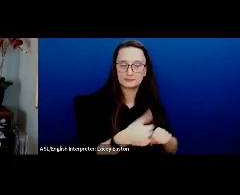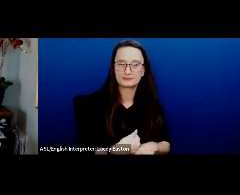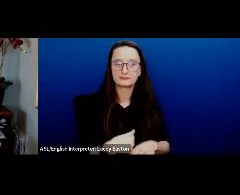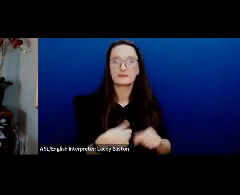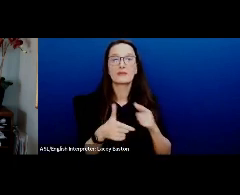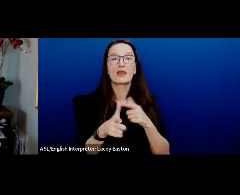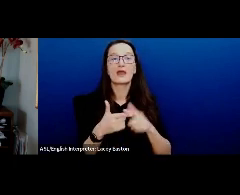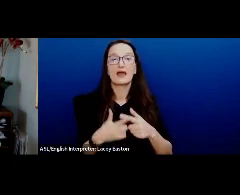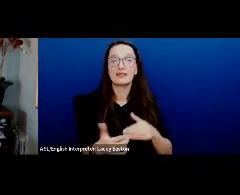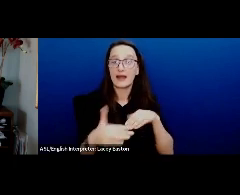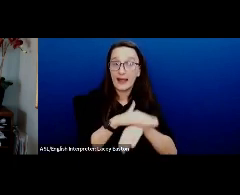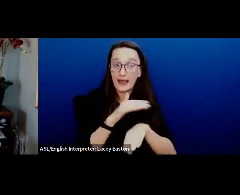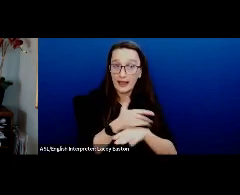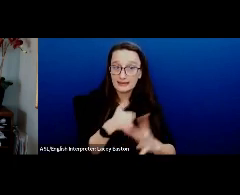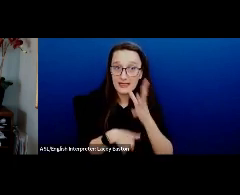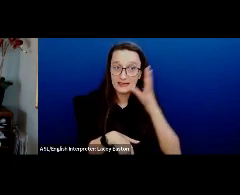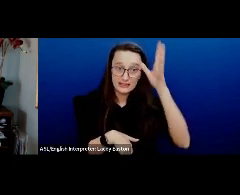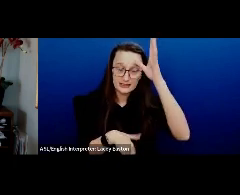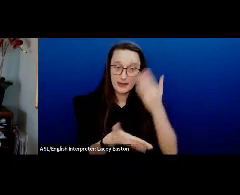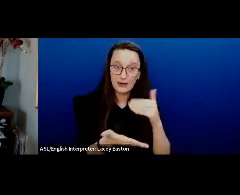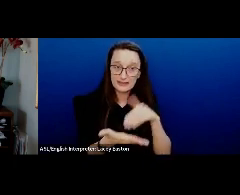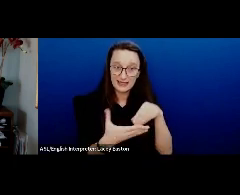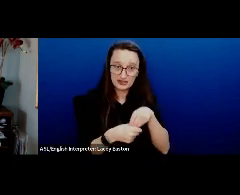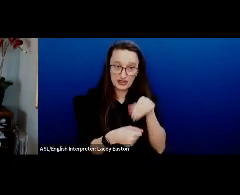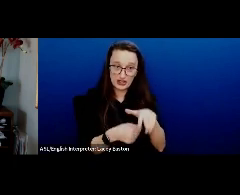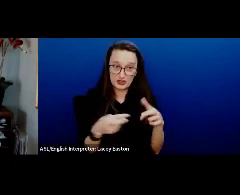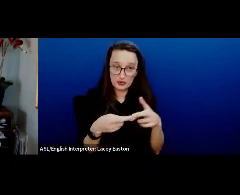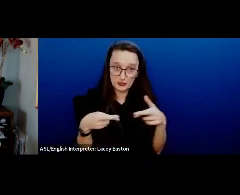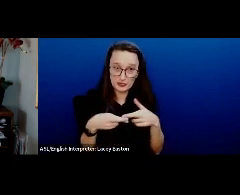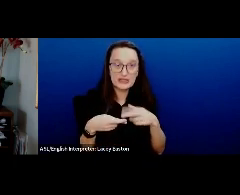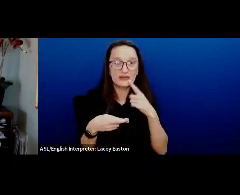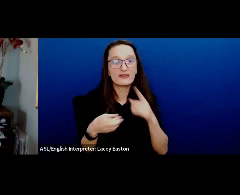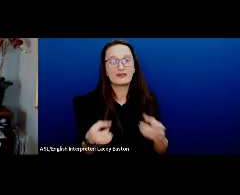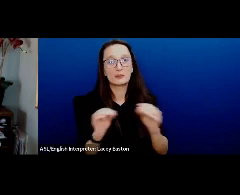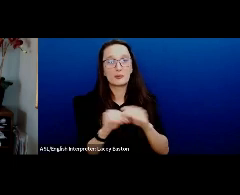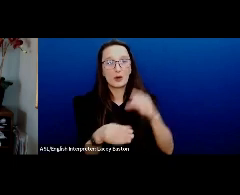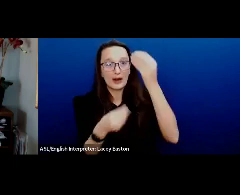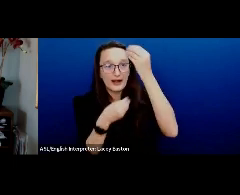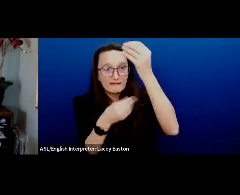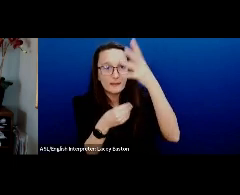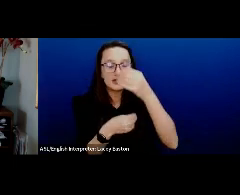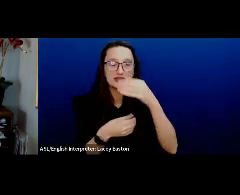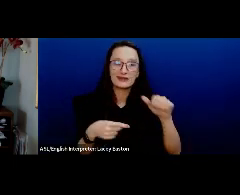para obtener más información y capacitación. La mayoría de nosotros ofrecemos algunas capacitaciones, así que descubra cuáles son para